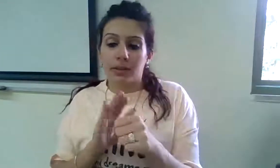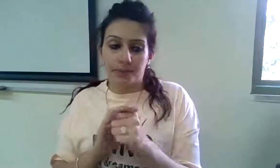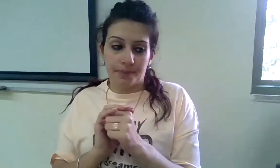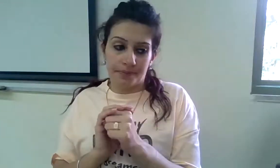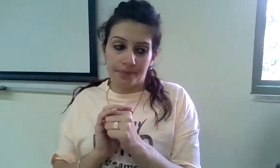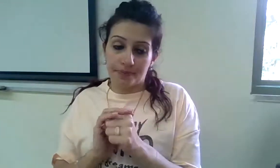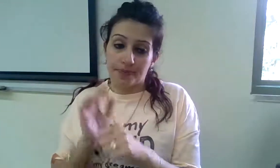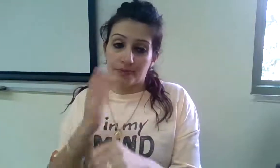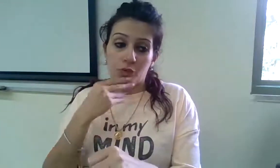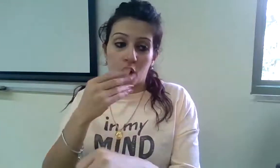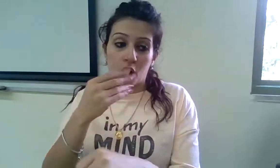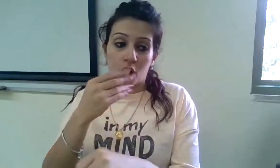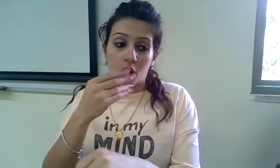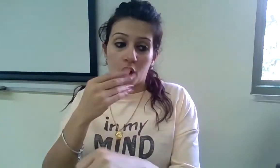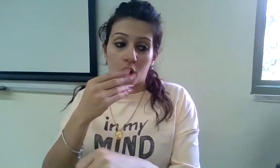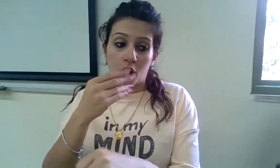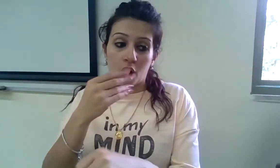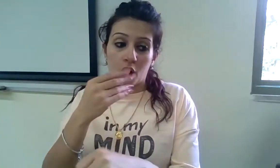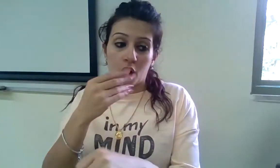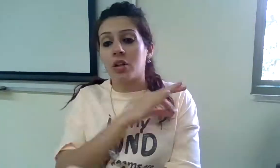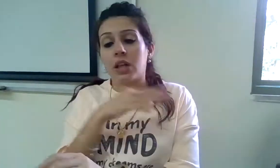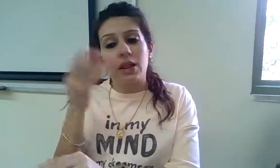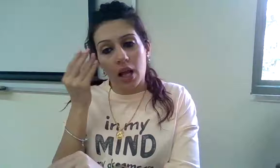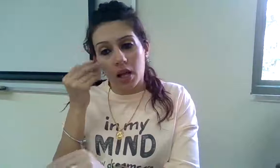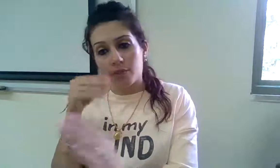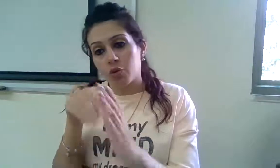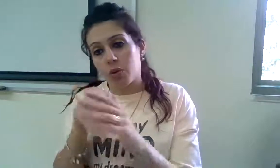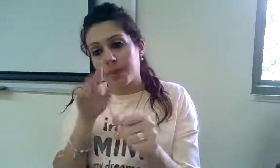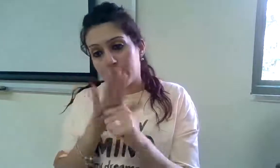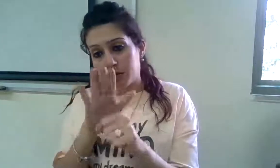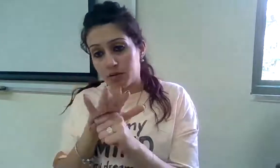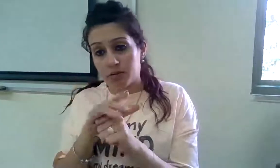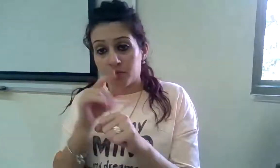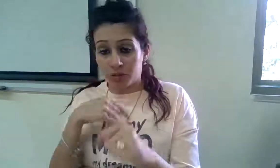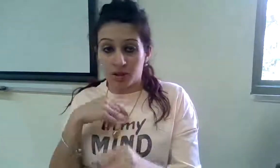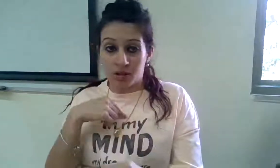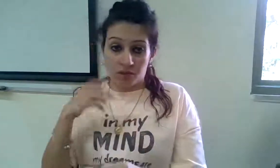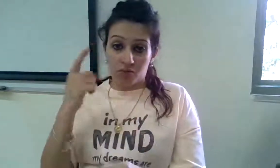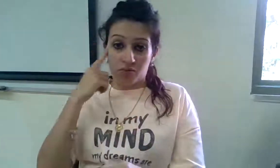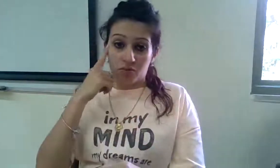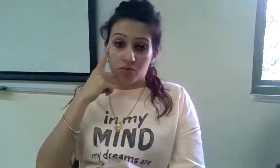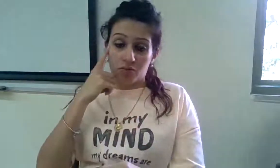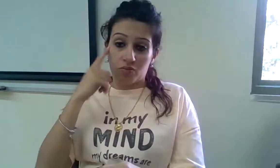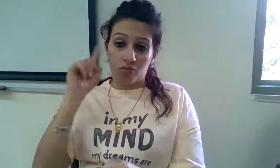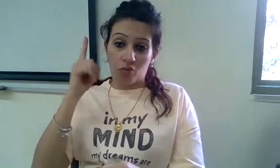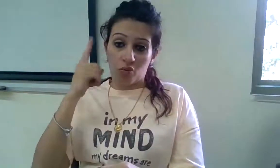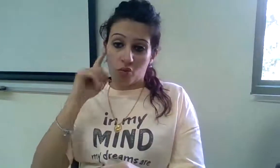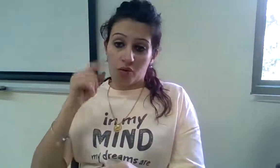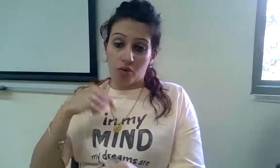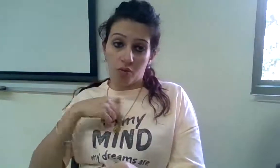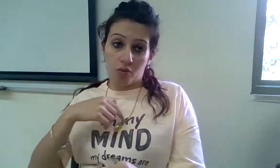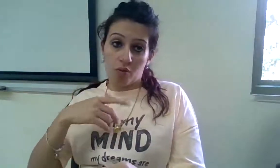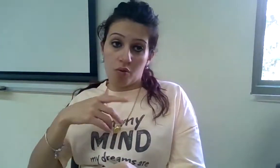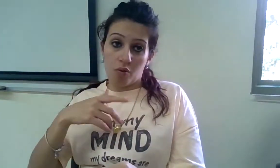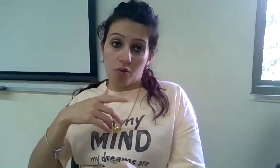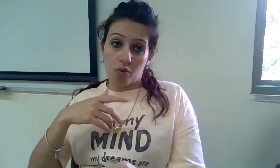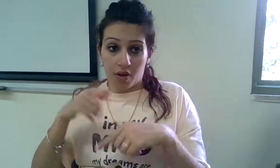أن يتعلموه في المدرسة ليمتد ويتعلموه في البيت أيضا